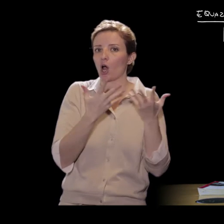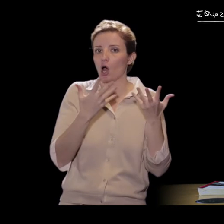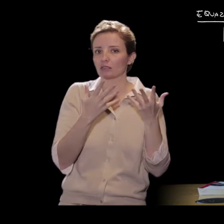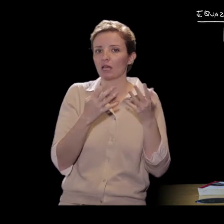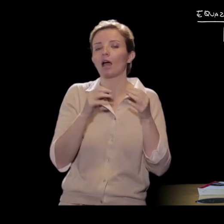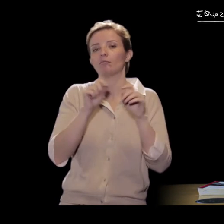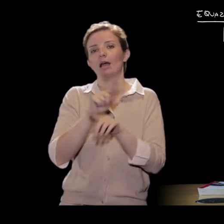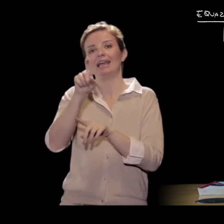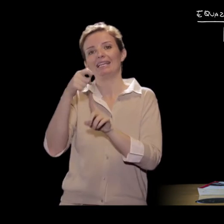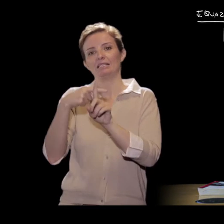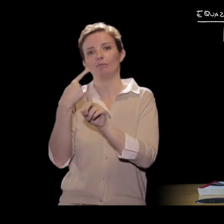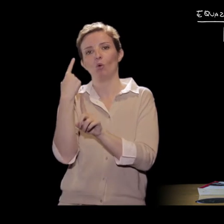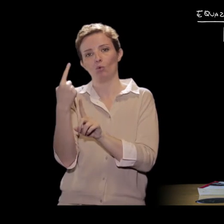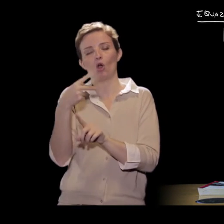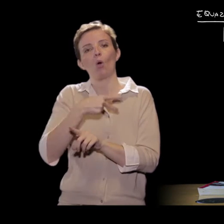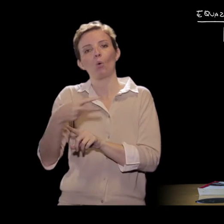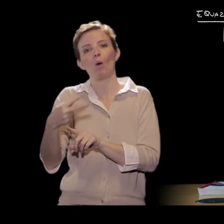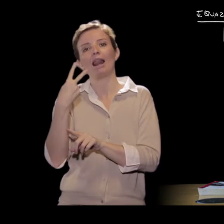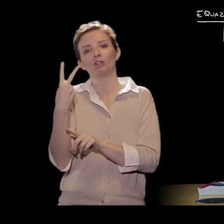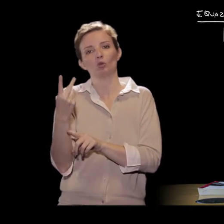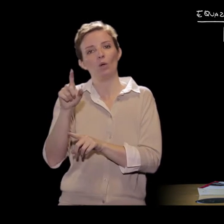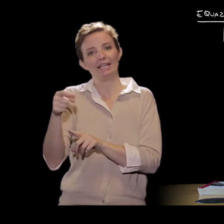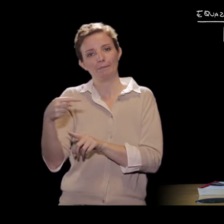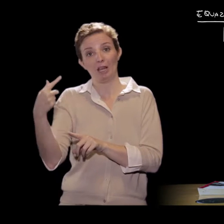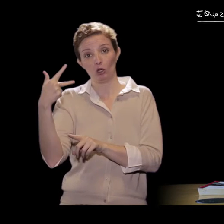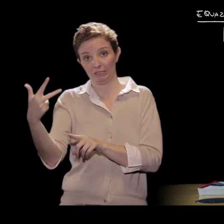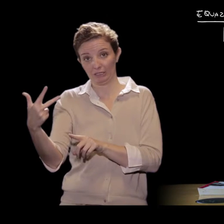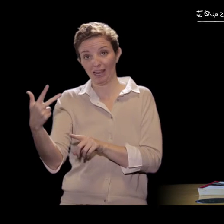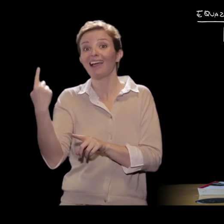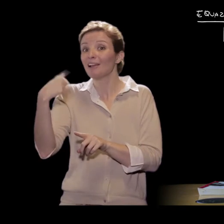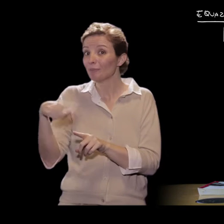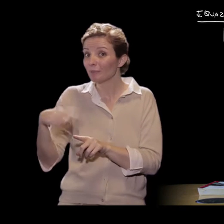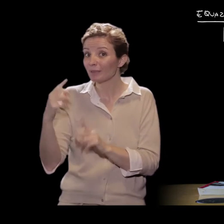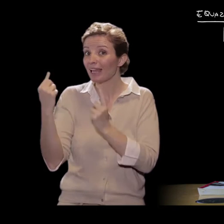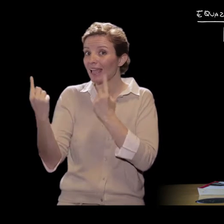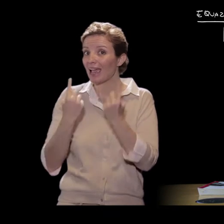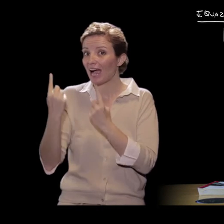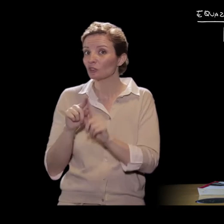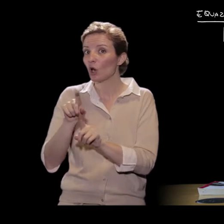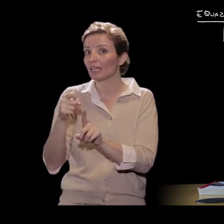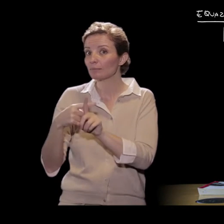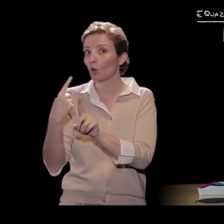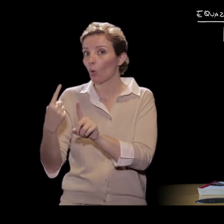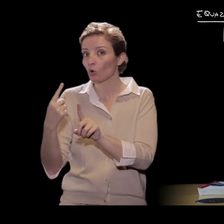(LEGGE L'EQUAZIONE) Questo nel caso in cui x+1 risulti essere positivo.